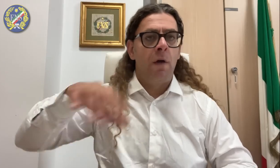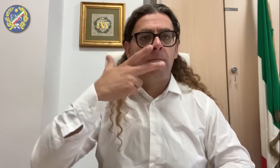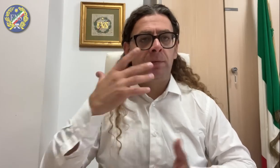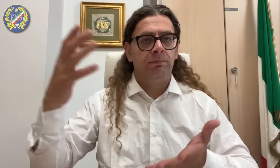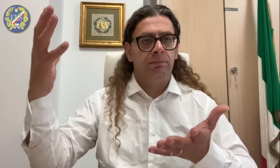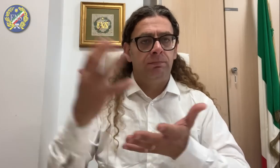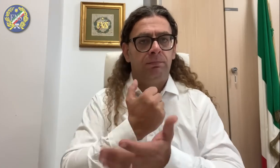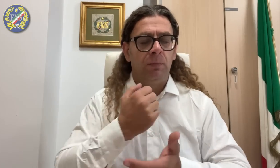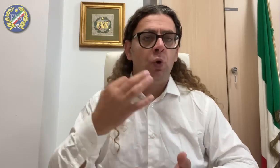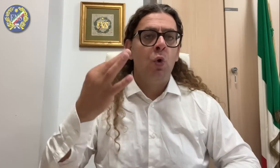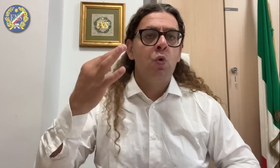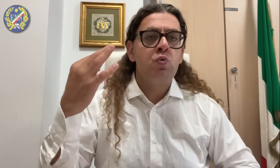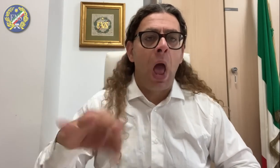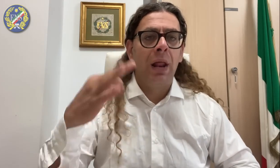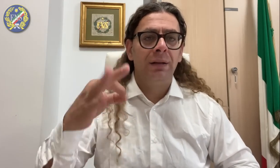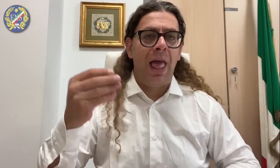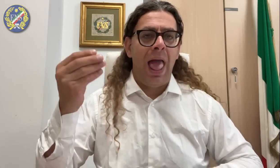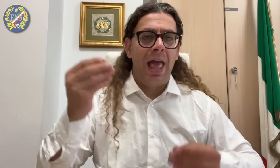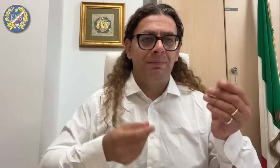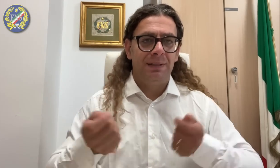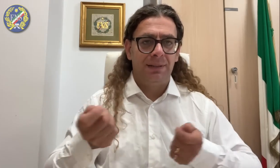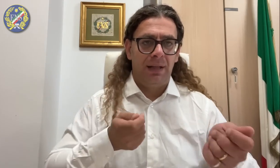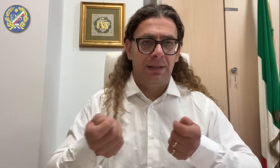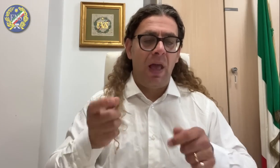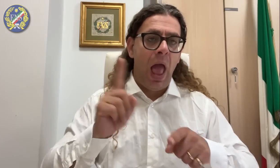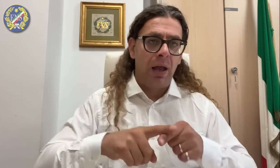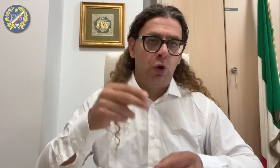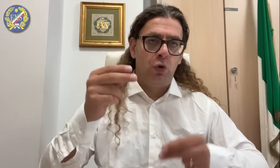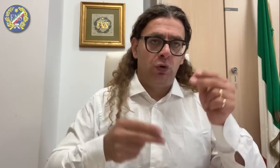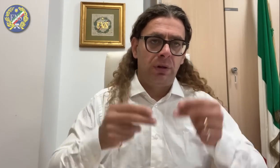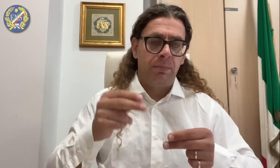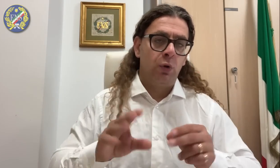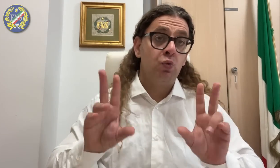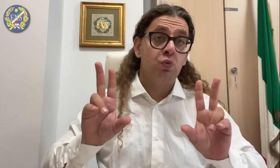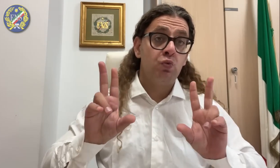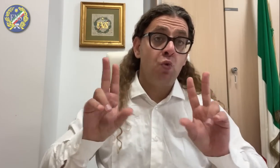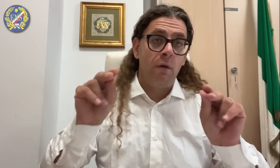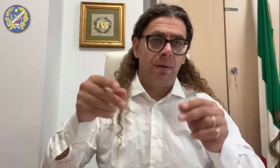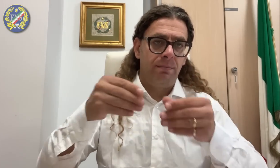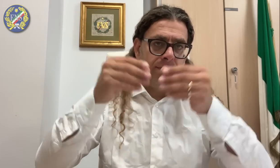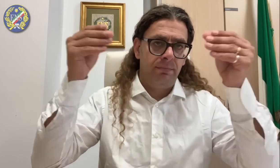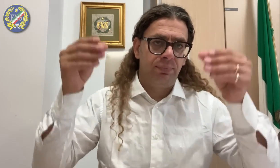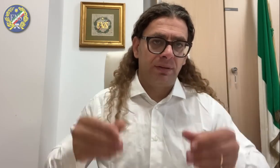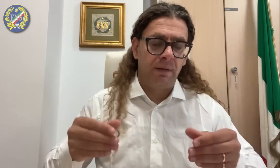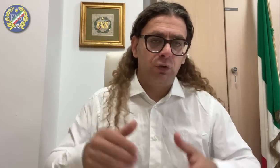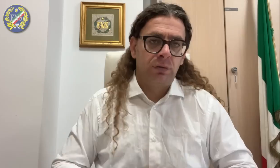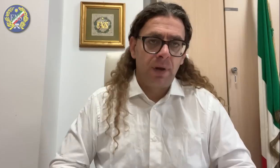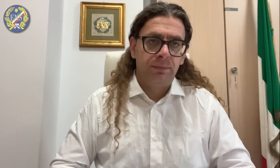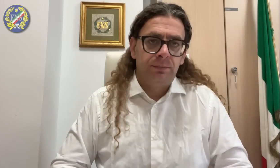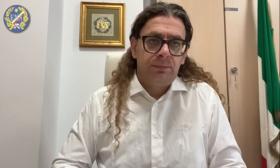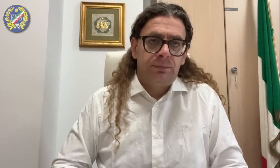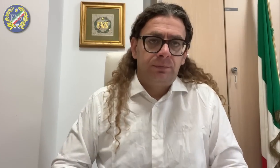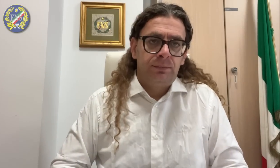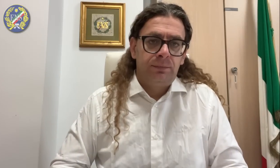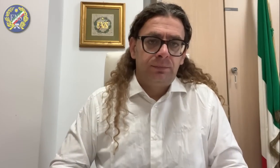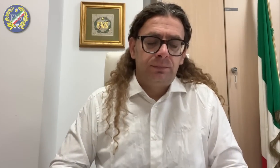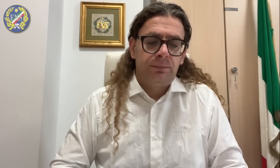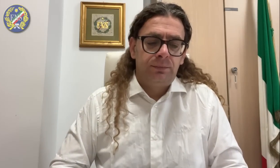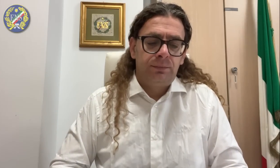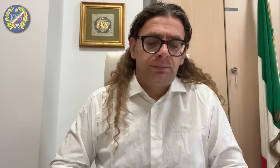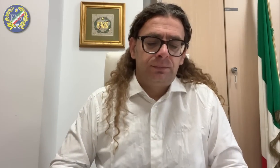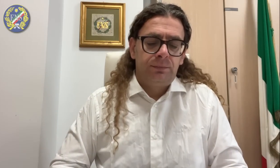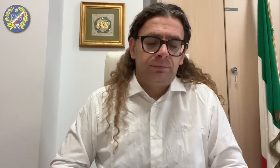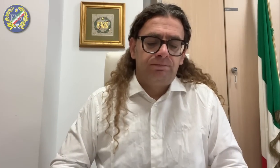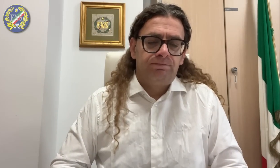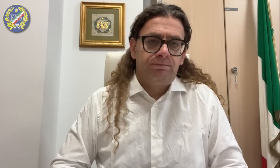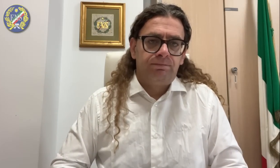amministrativo che contabile e questo sarà possibile grazie all’utilizzo della nuova piattaforma.